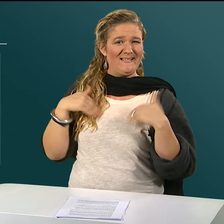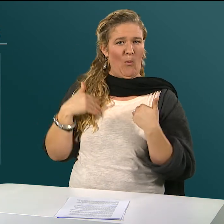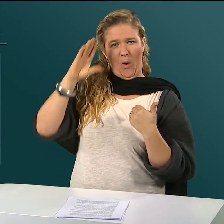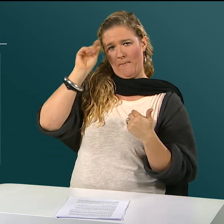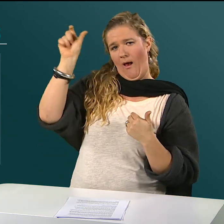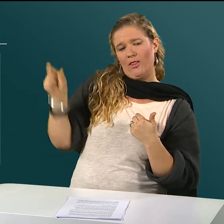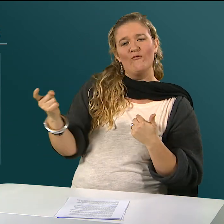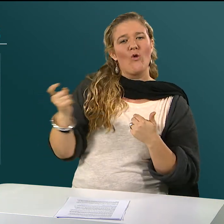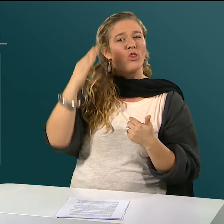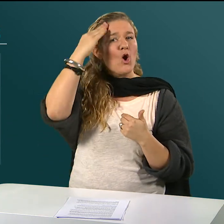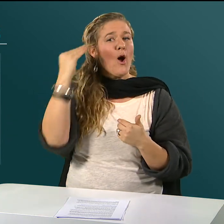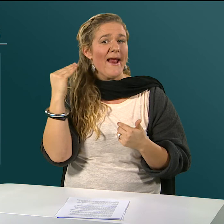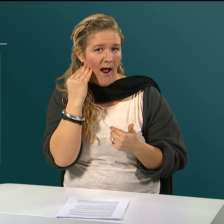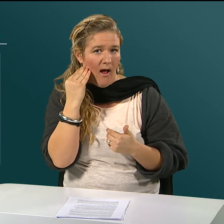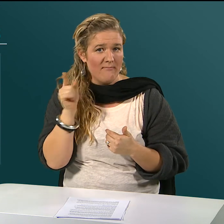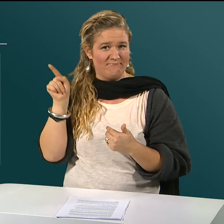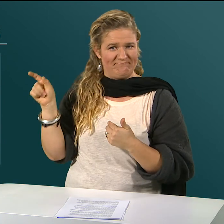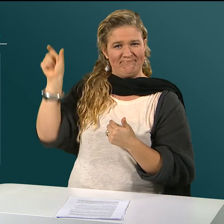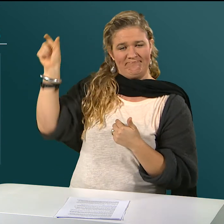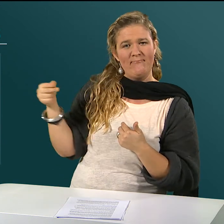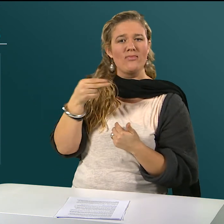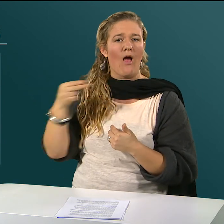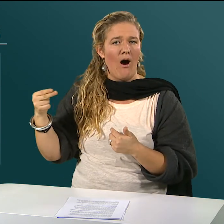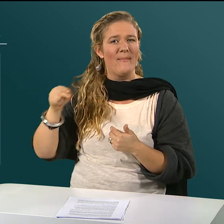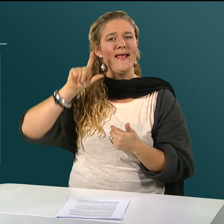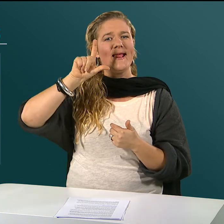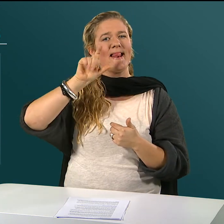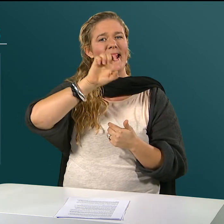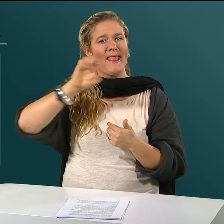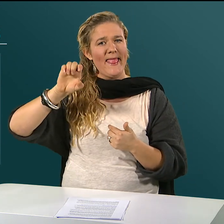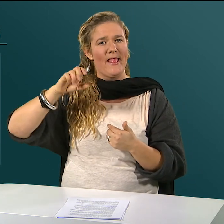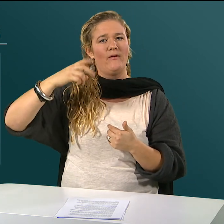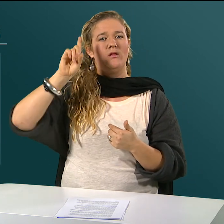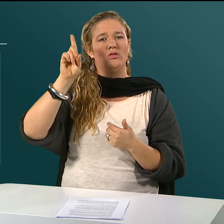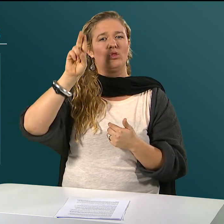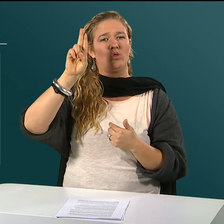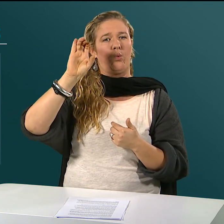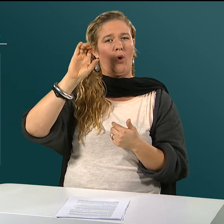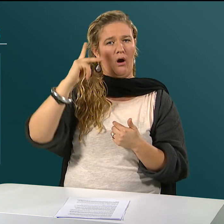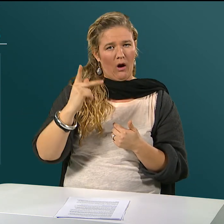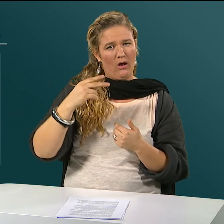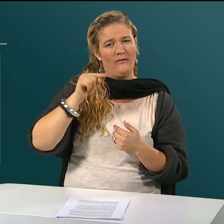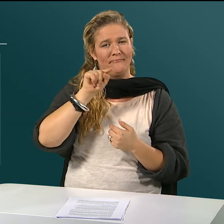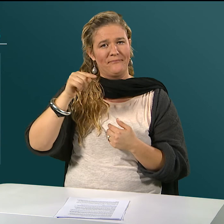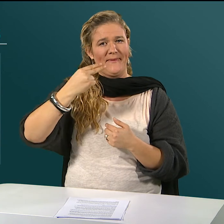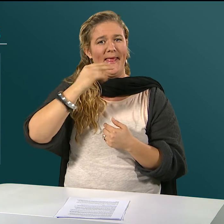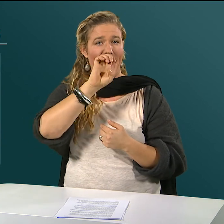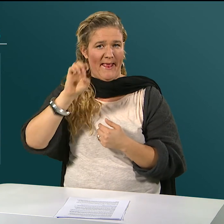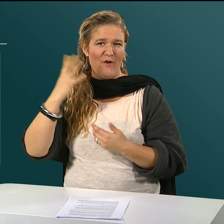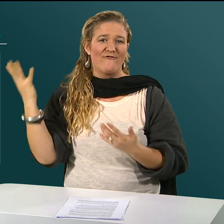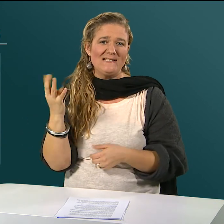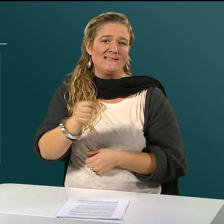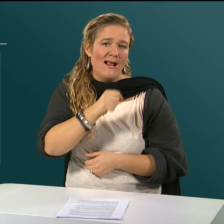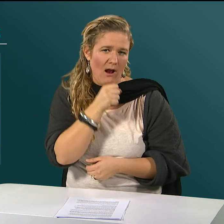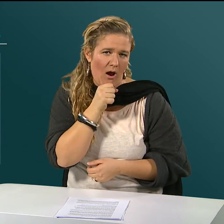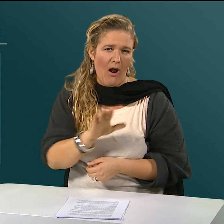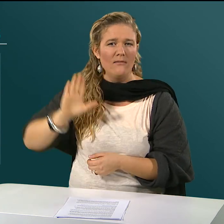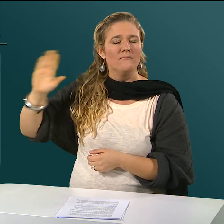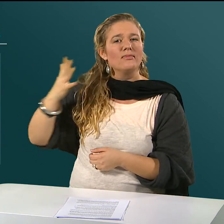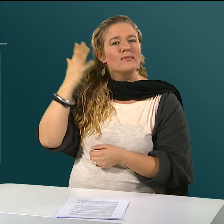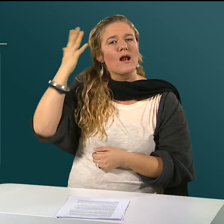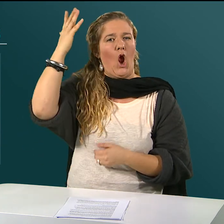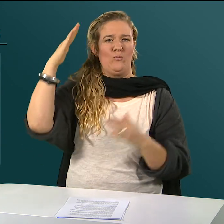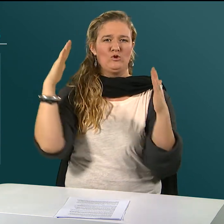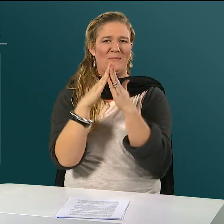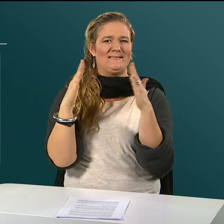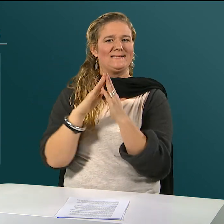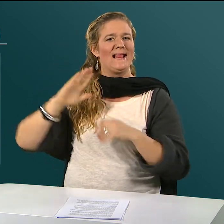Der 14-jährige junge Koreaner Lee Duck-hee